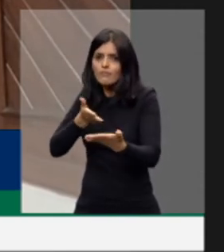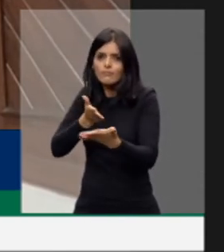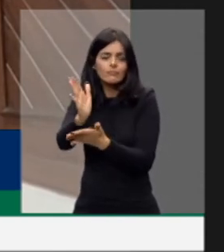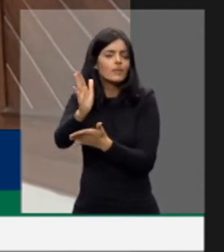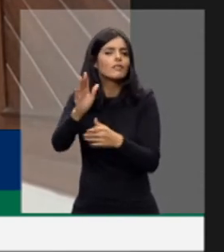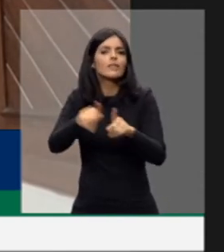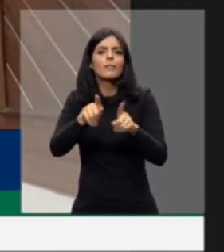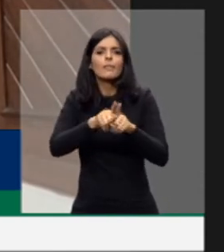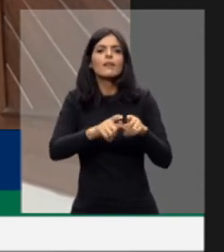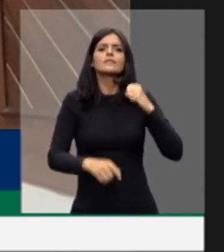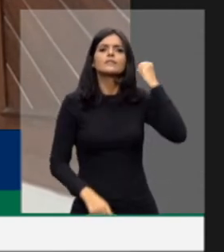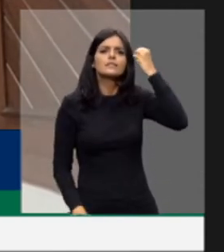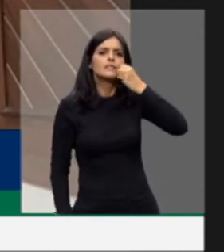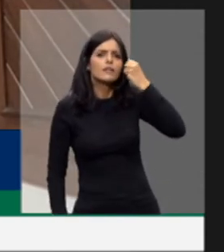VOTAÇÃO POR UNANIMIDADE NO SENADO FEDERAL, APÓS AS